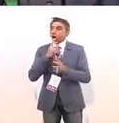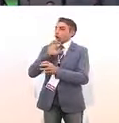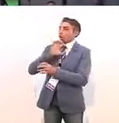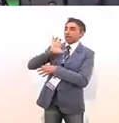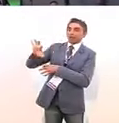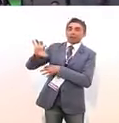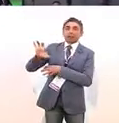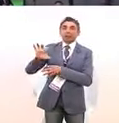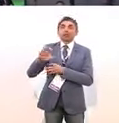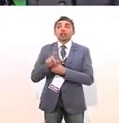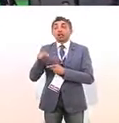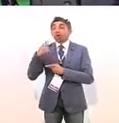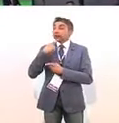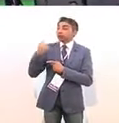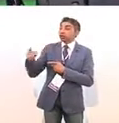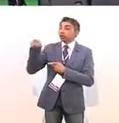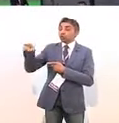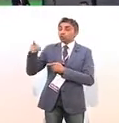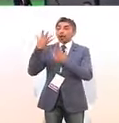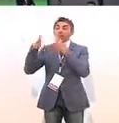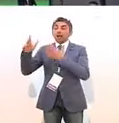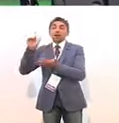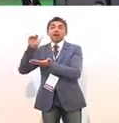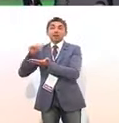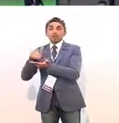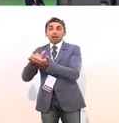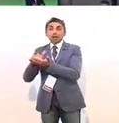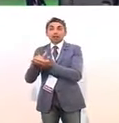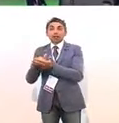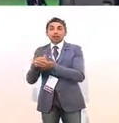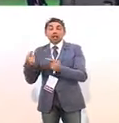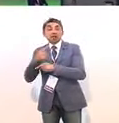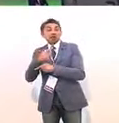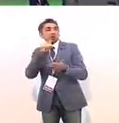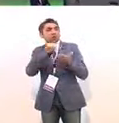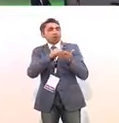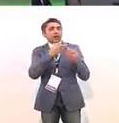dicano che tu hai salvato le banche, quando le banche le hai messe in liquidazione; che